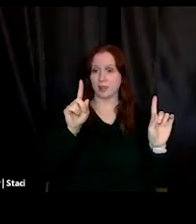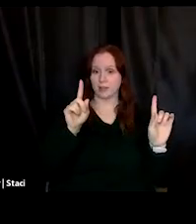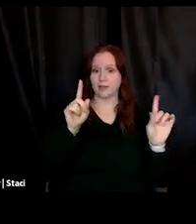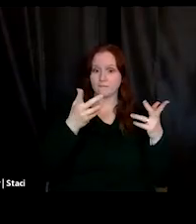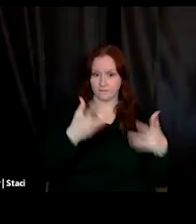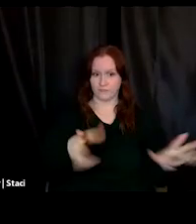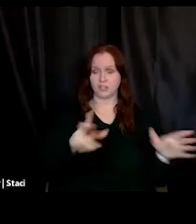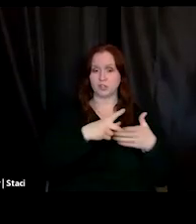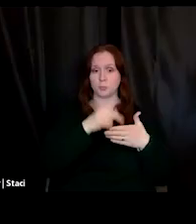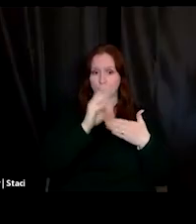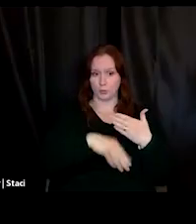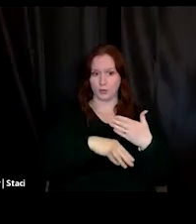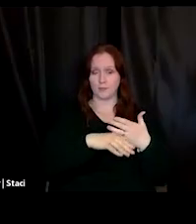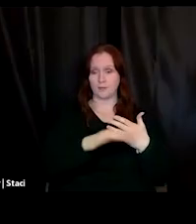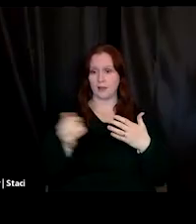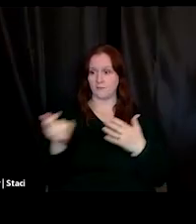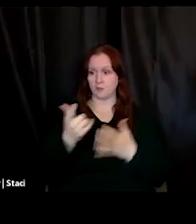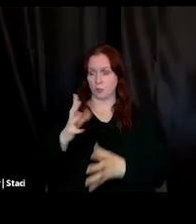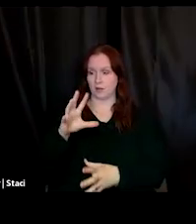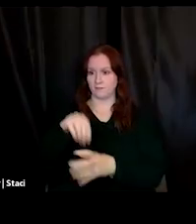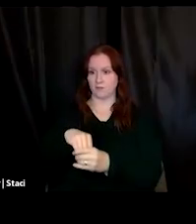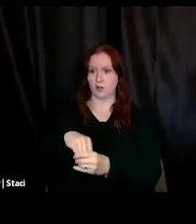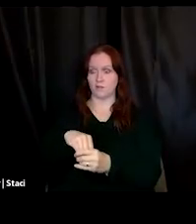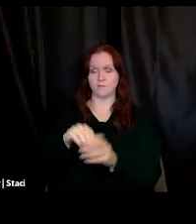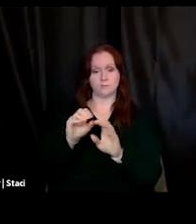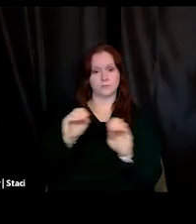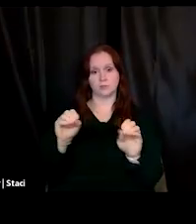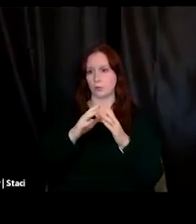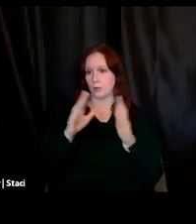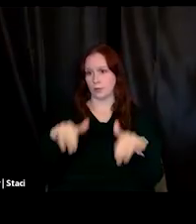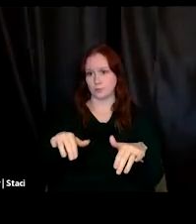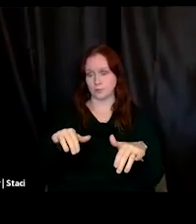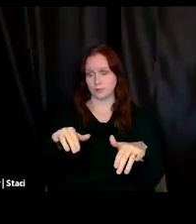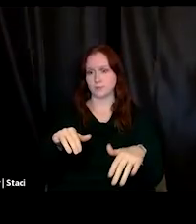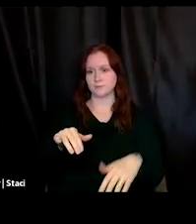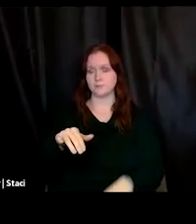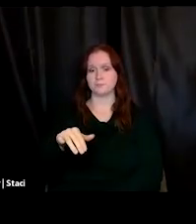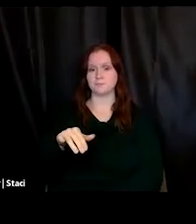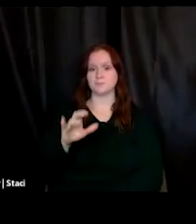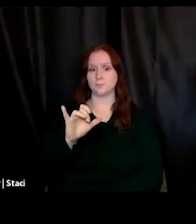que da información excelente sobre los éxitos de SOAR, actualizaciones de SSA